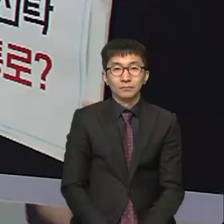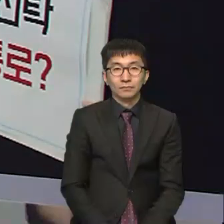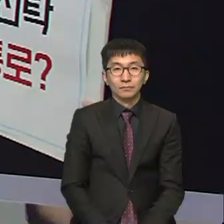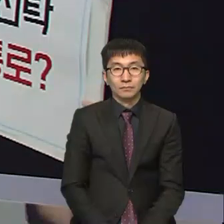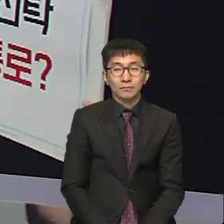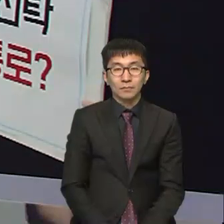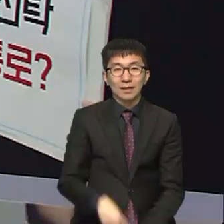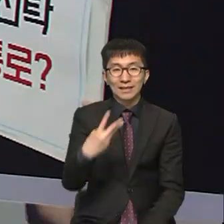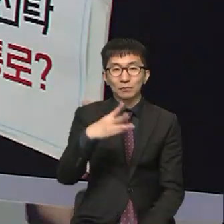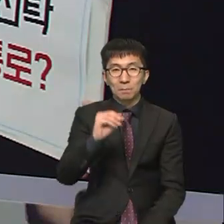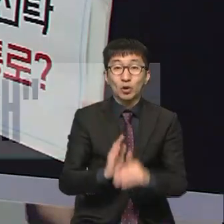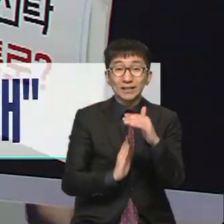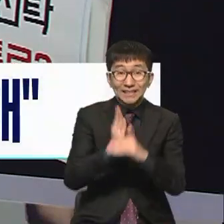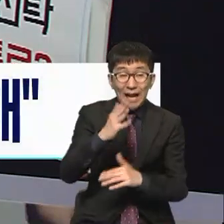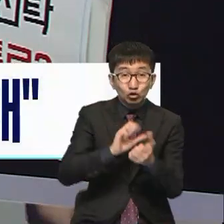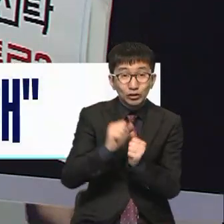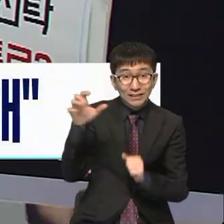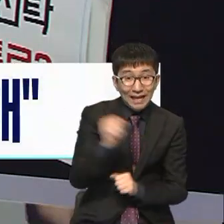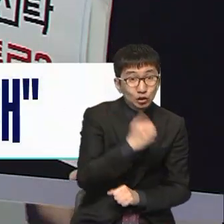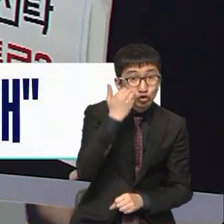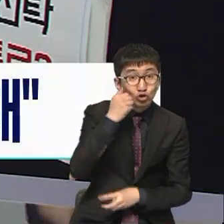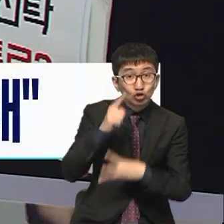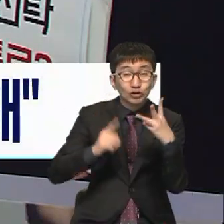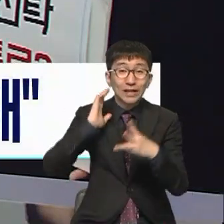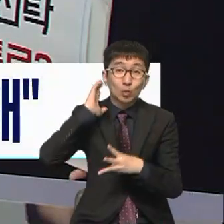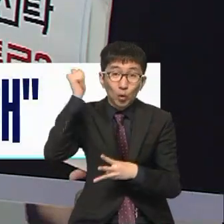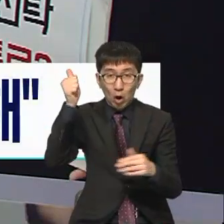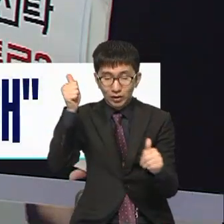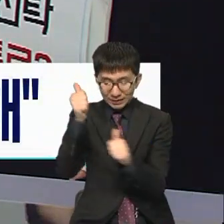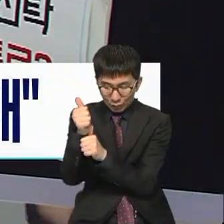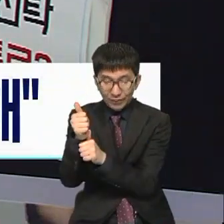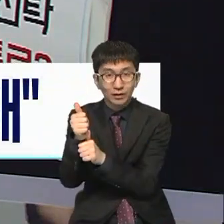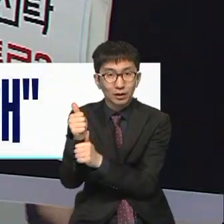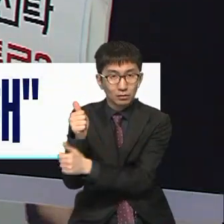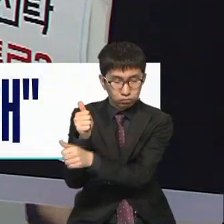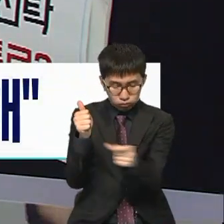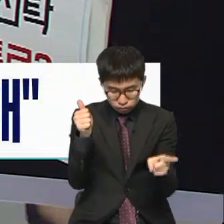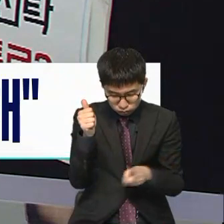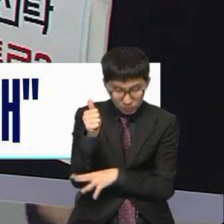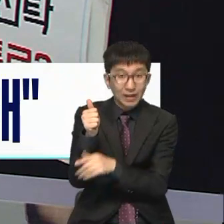(앵커) 3천만원 이상의 주식을 보유한 윤석열 정부의 장, 차관 16명 가운데